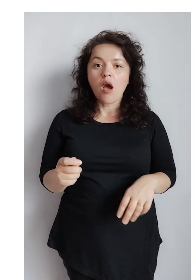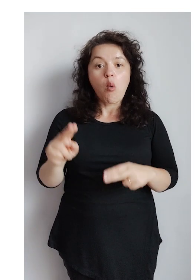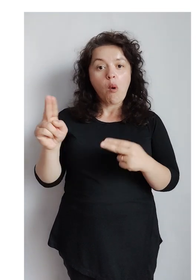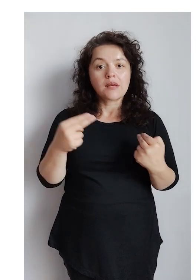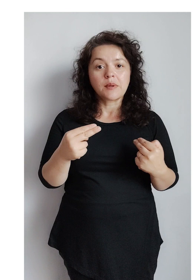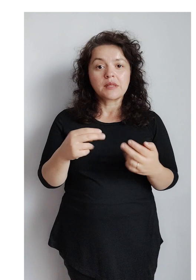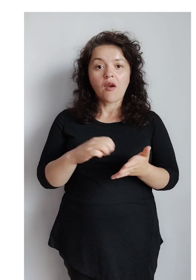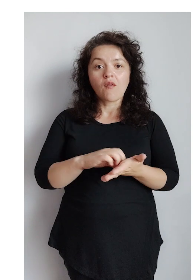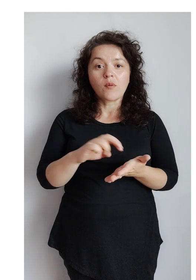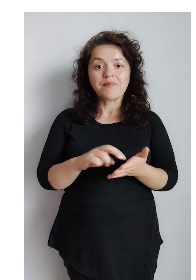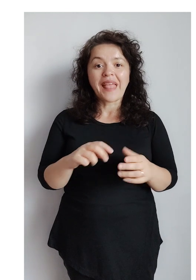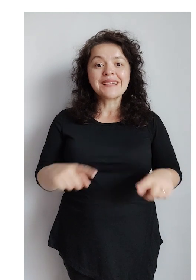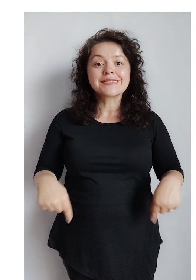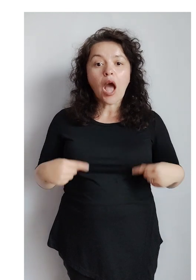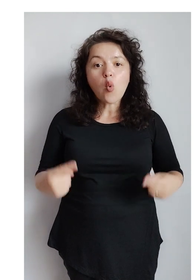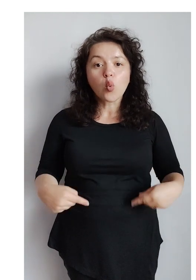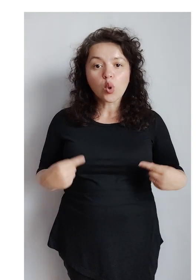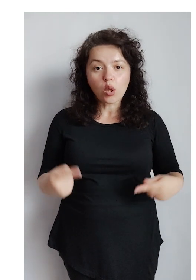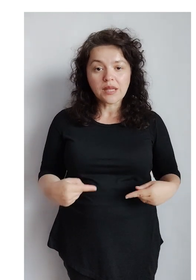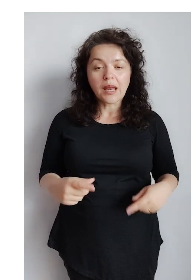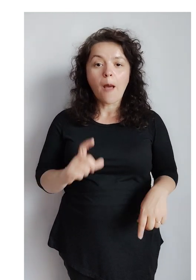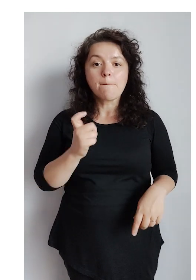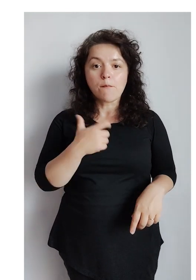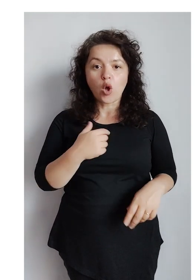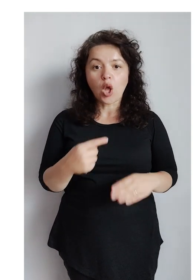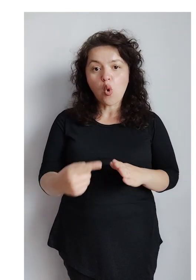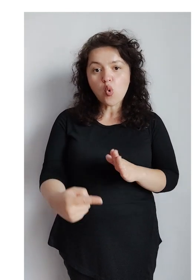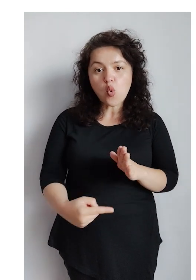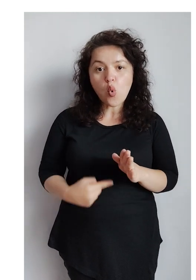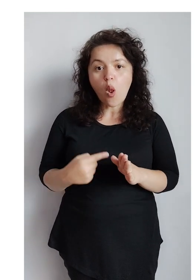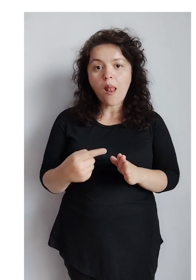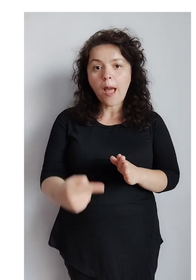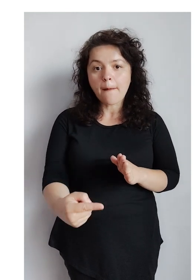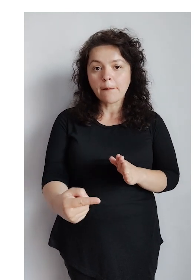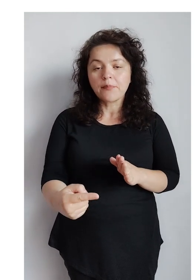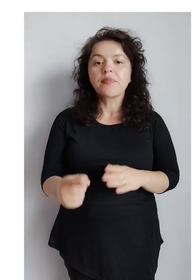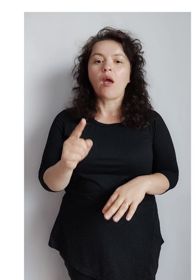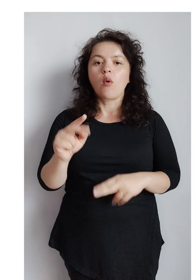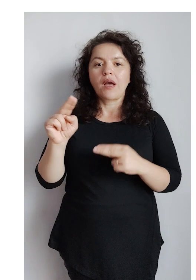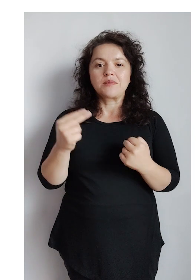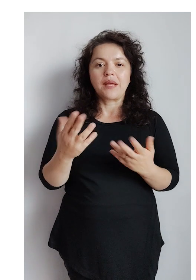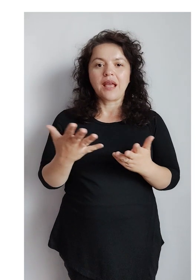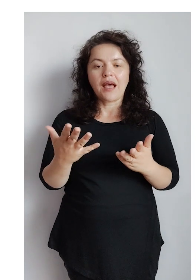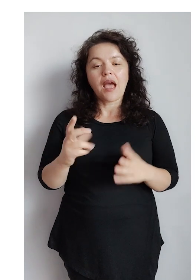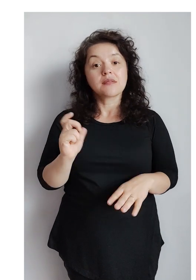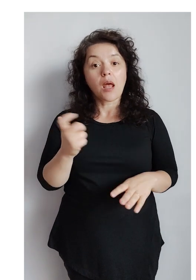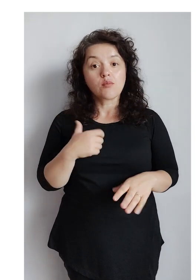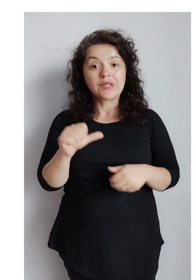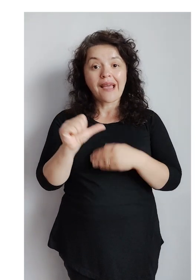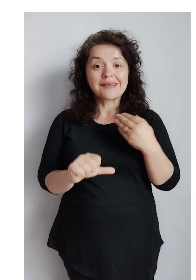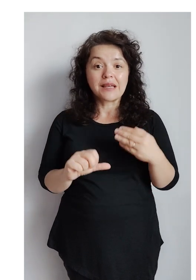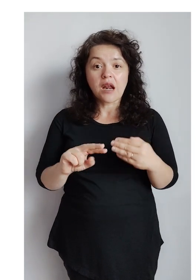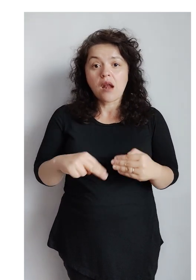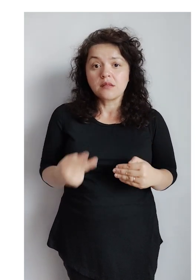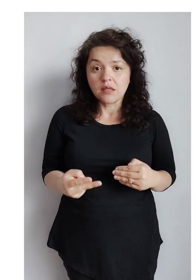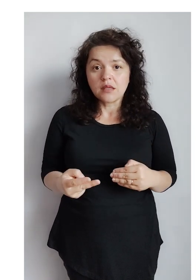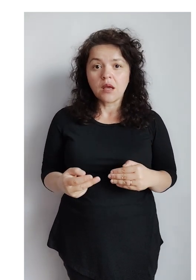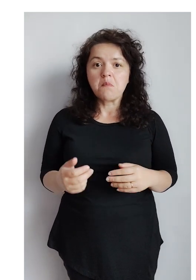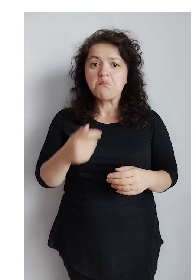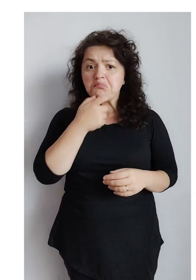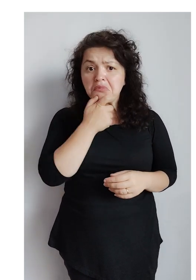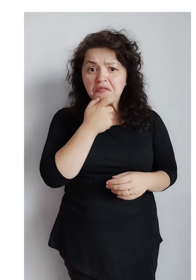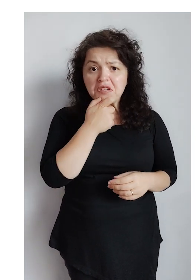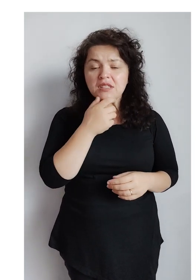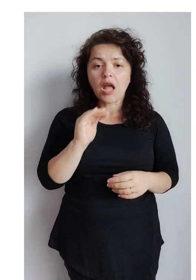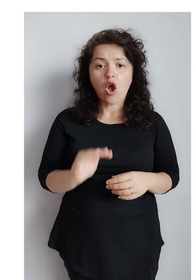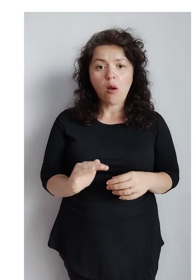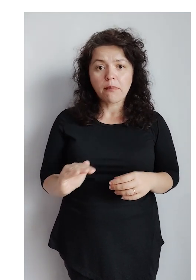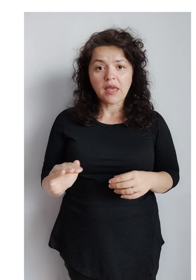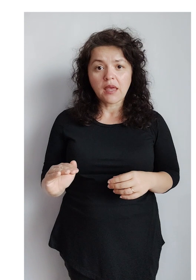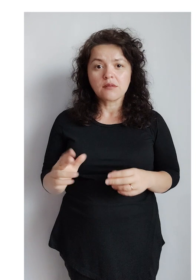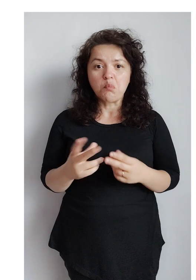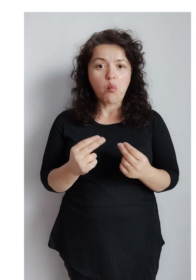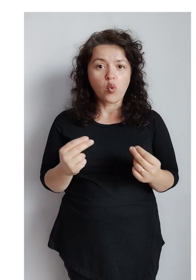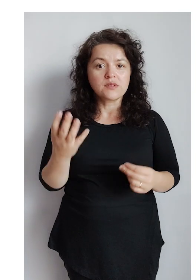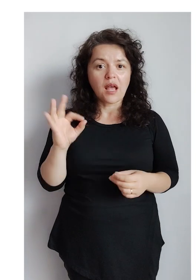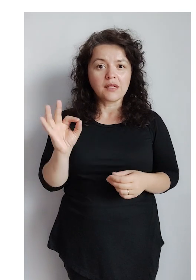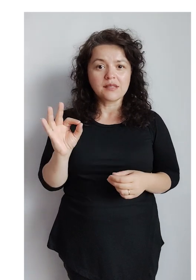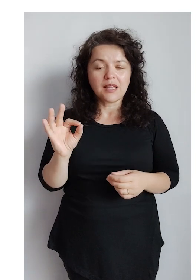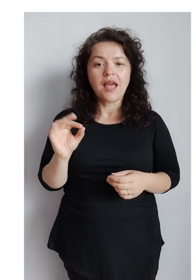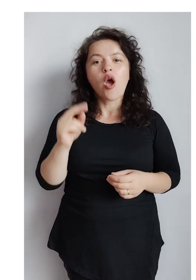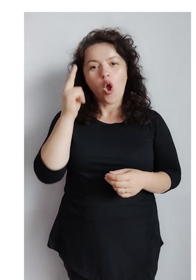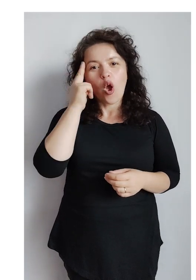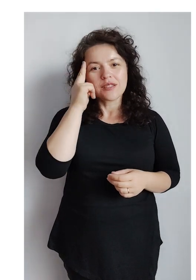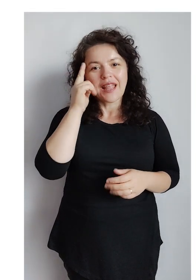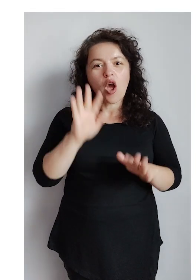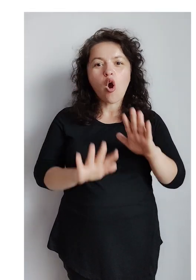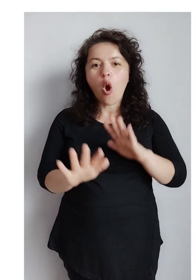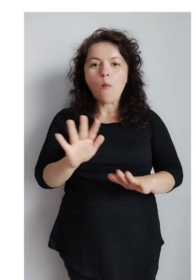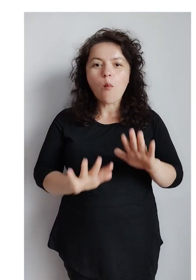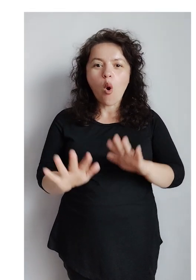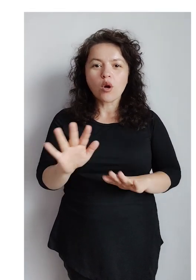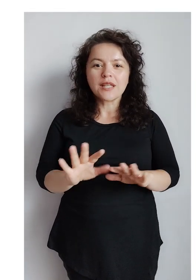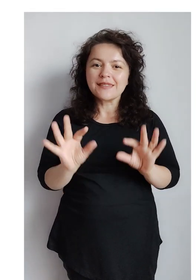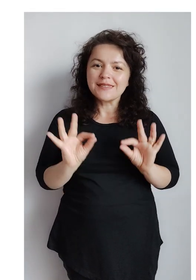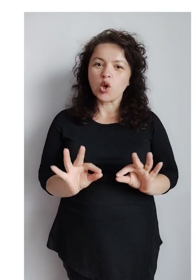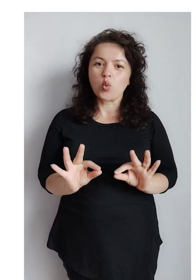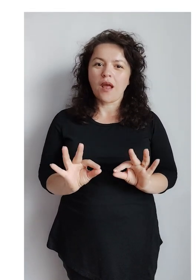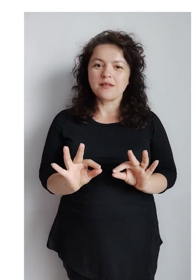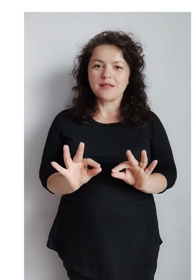Oaspeții care folosesc scaunul cu rotile pot rula, iar oaspeții care s-ar putea răni, oaspeții mai în vârstă, copiii și mulți alții le consideră comode și în siguranță